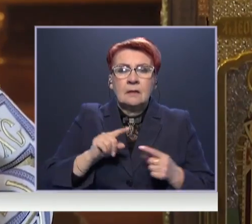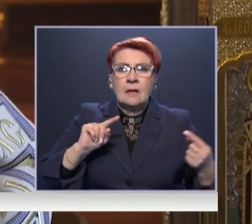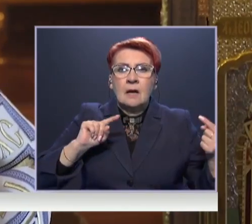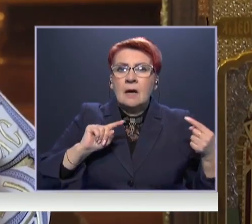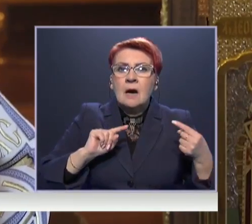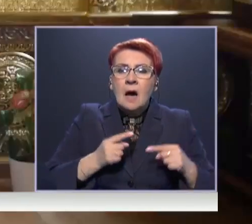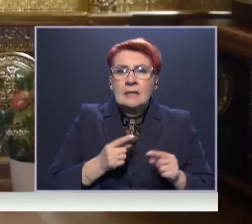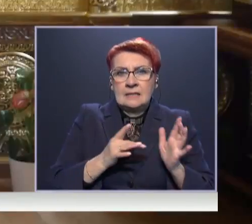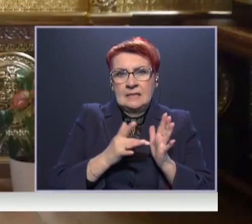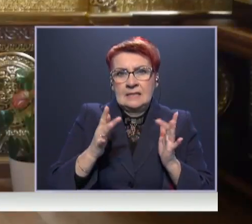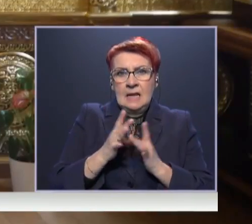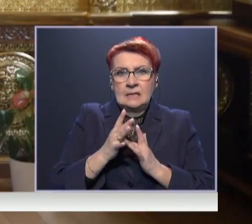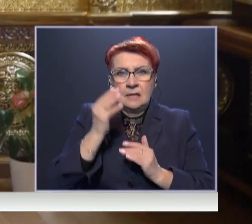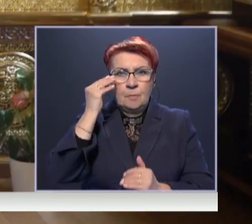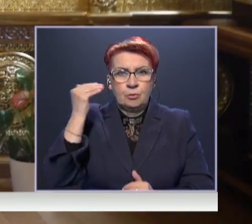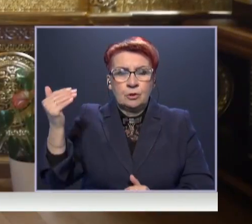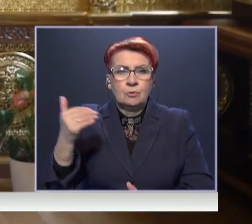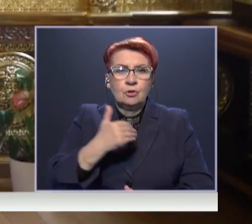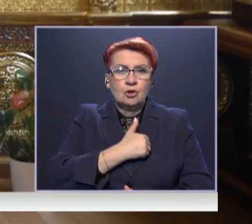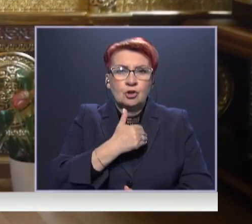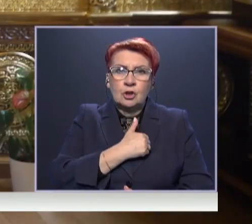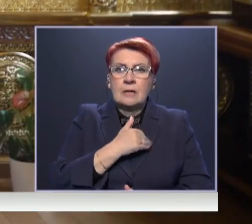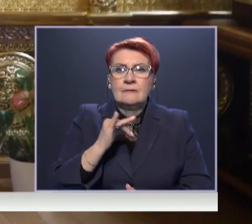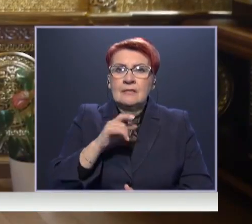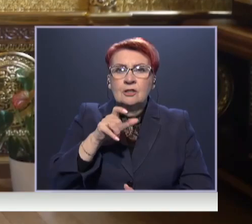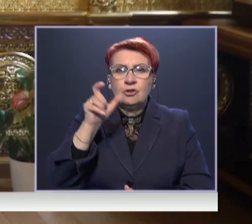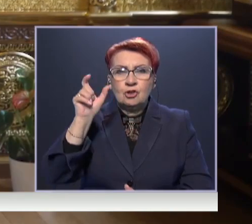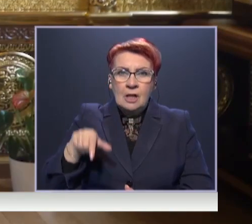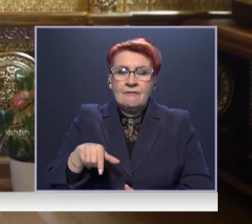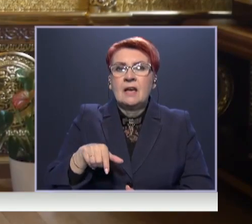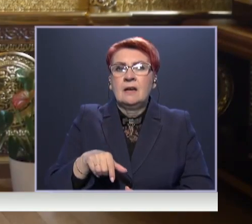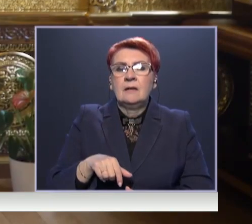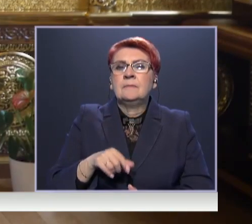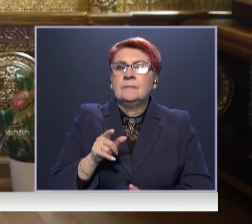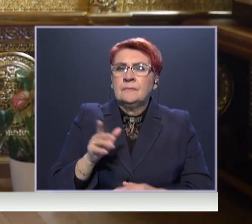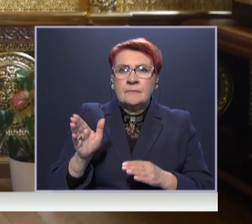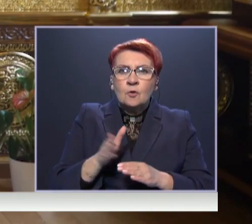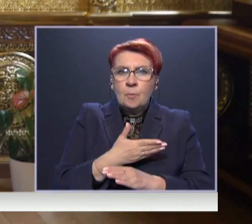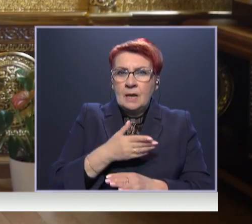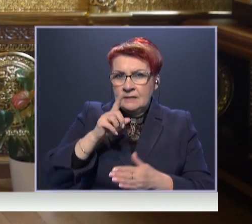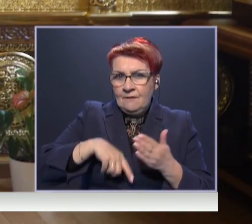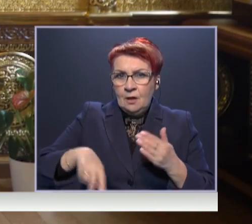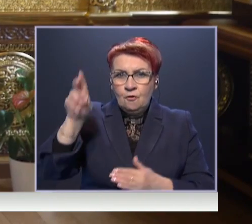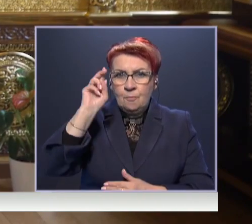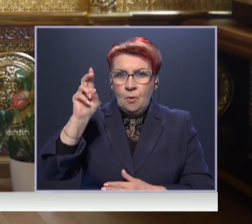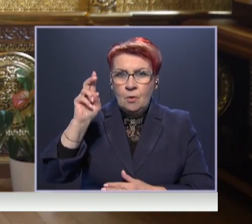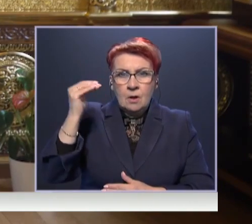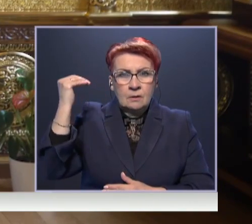побуждениями желание вытравить из человека образ Божий поработить людей власти греха и пророка сделайте